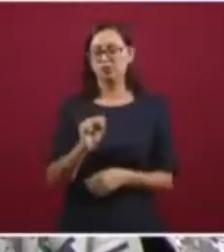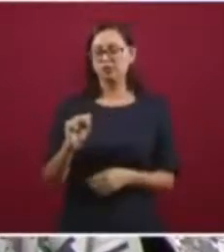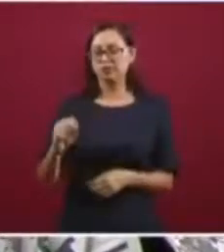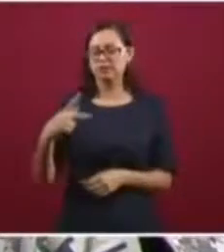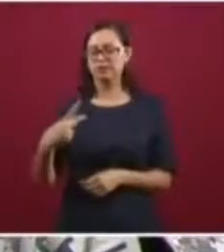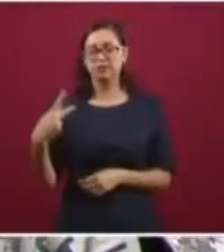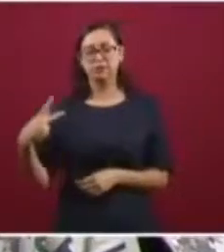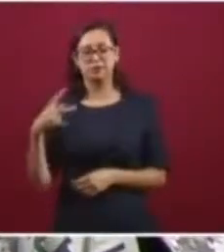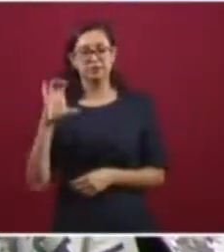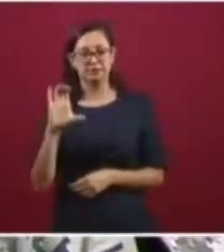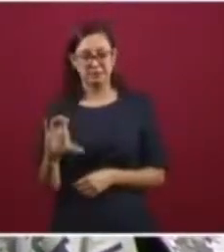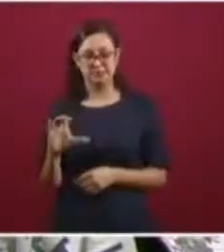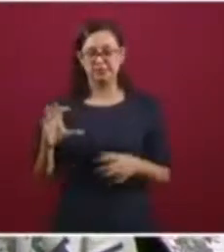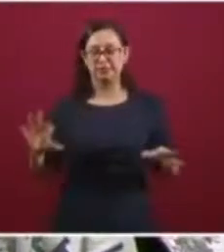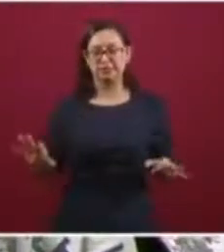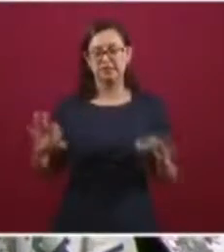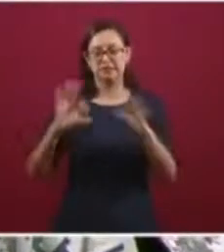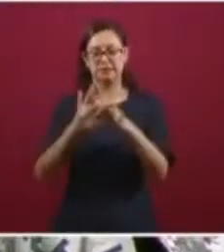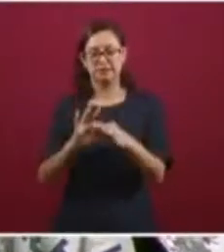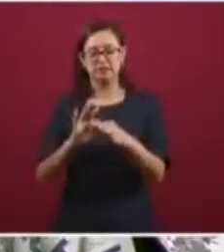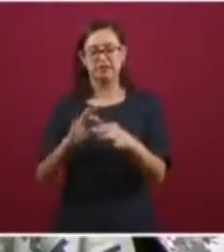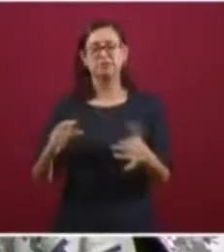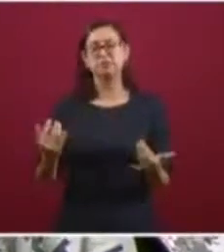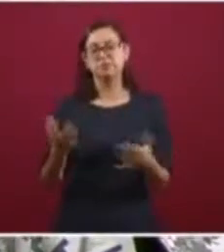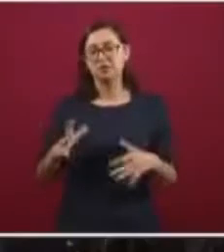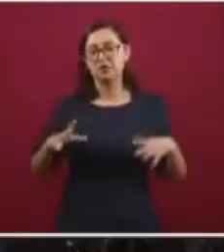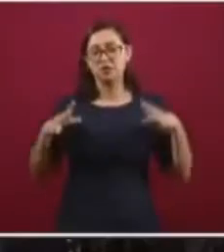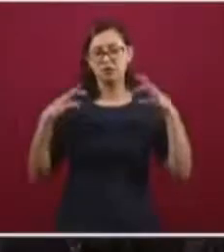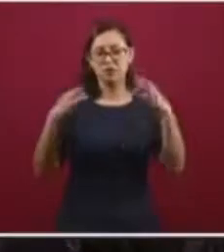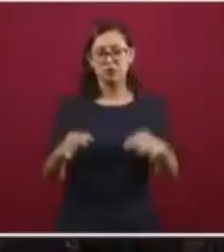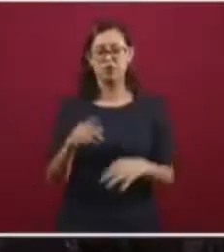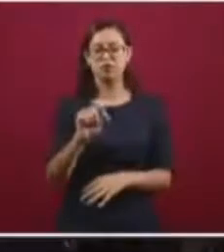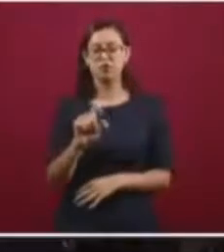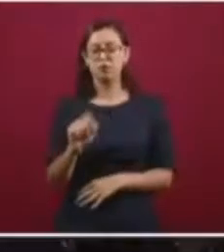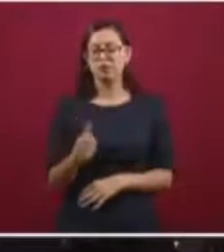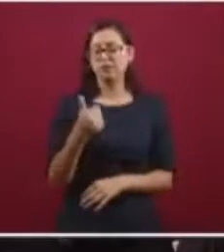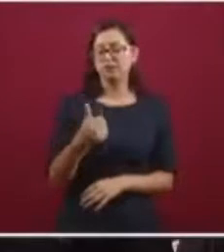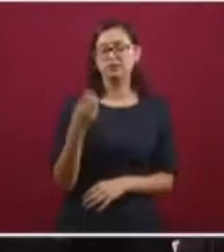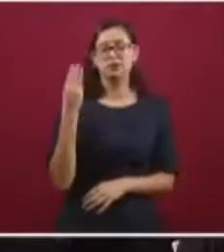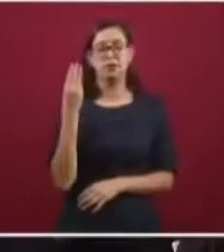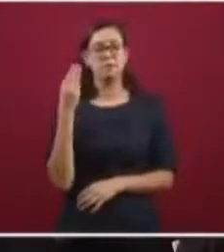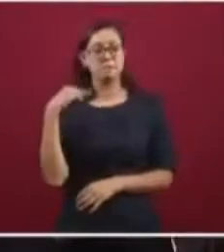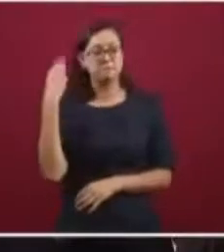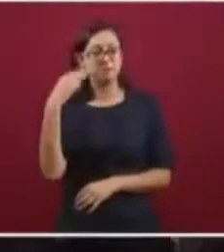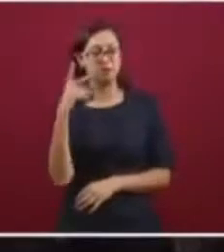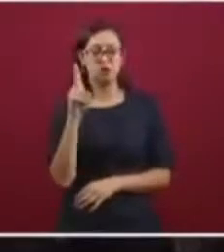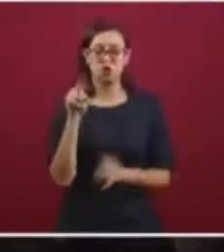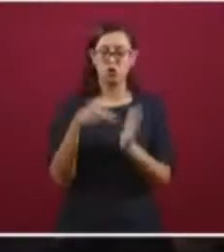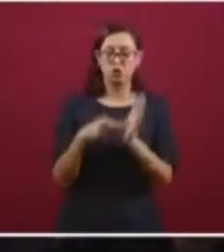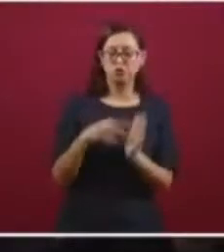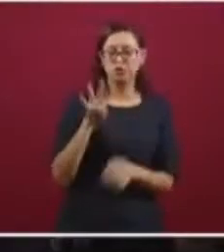Fue creada mediante el decreto del 26 de marzo del 2019, decreto en el que se adicionan y